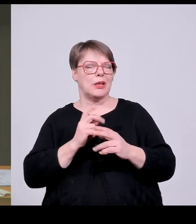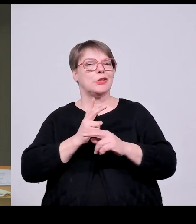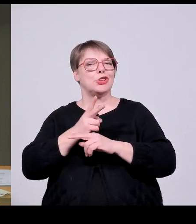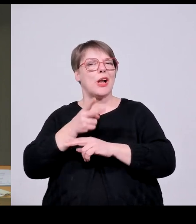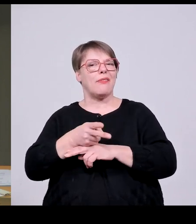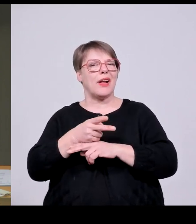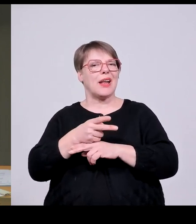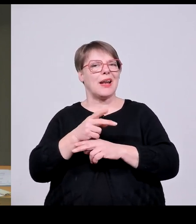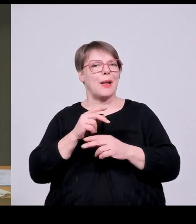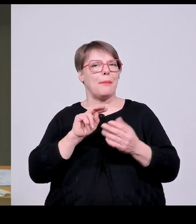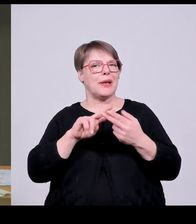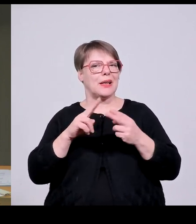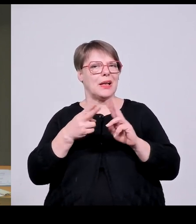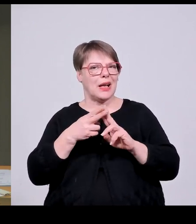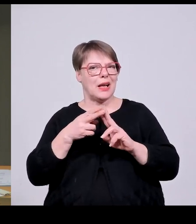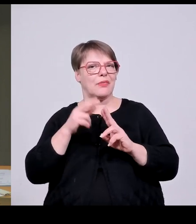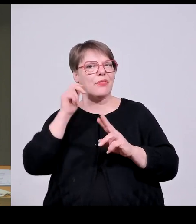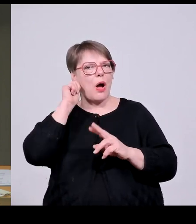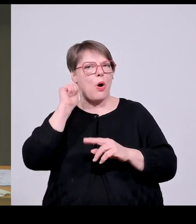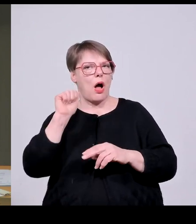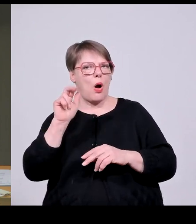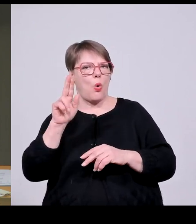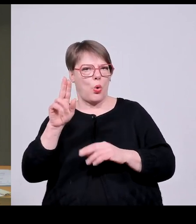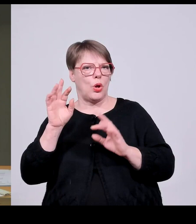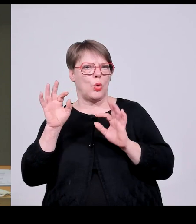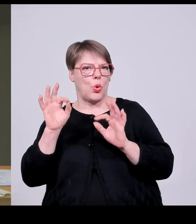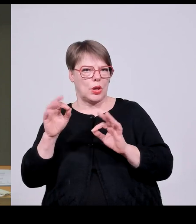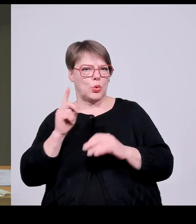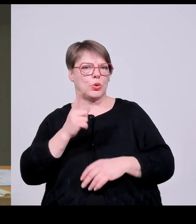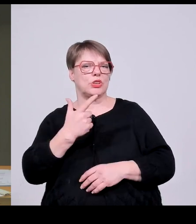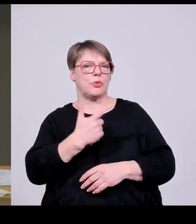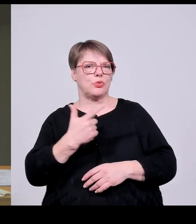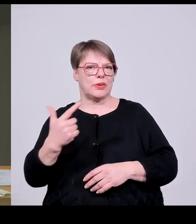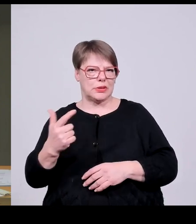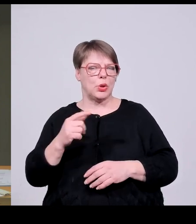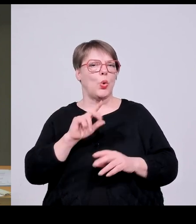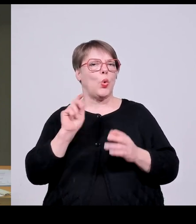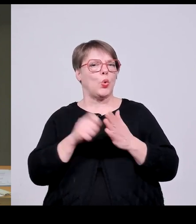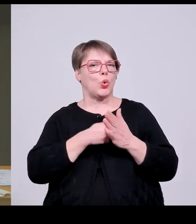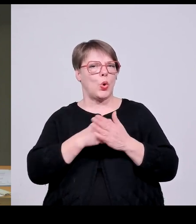gültig 122 ungültig ein Neujahr 14 900 Enthaltung neun dann nicht gewählt.